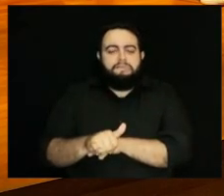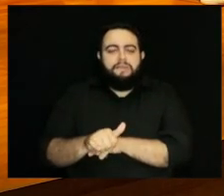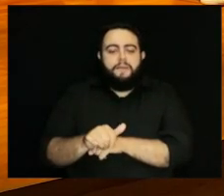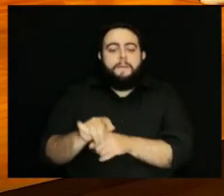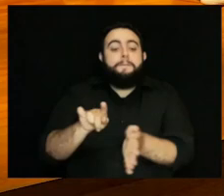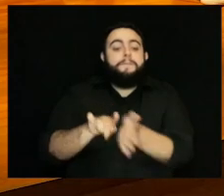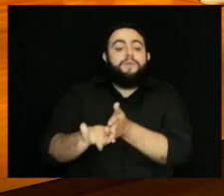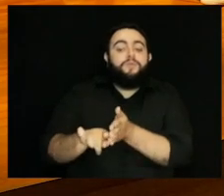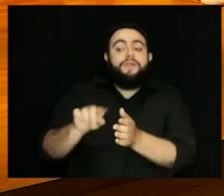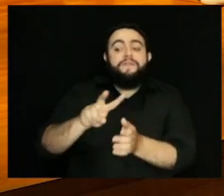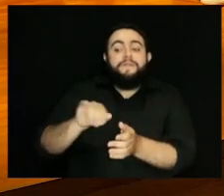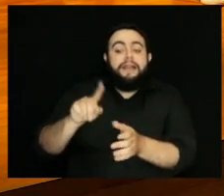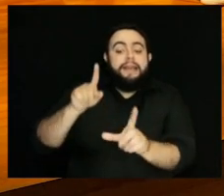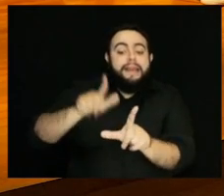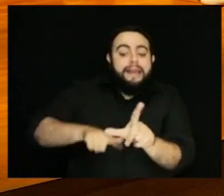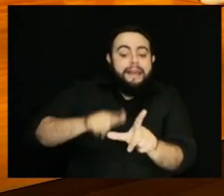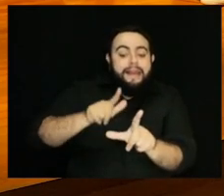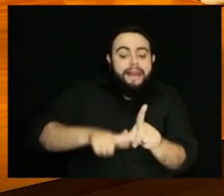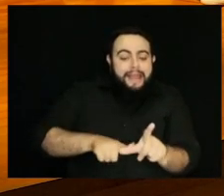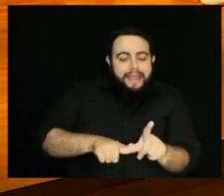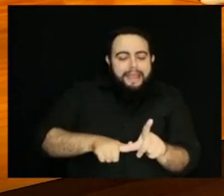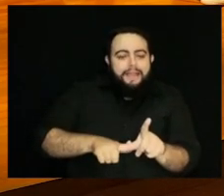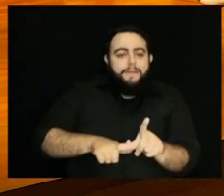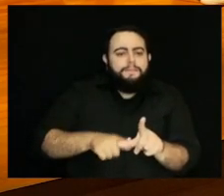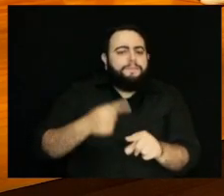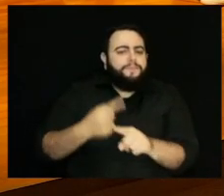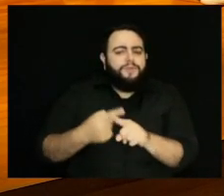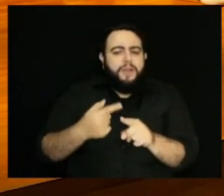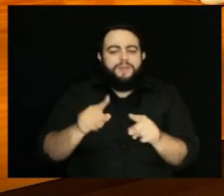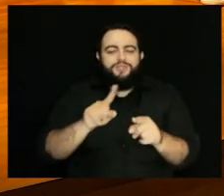a letra e tem um ponto de interrogação. Porque a melodia não tá de perguntando. Então essas grandes